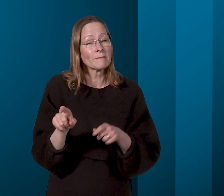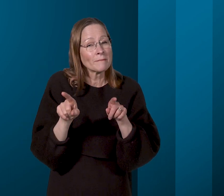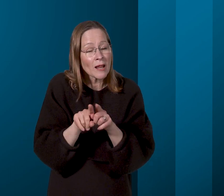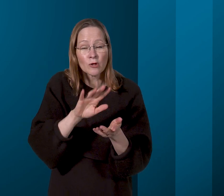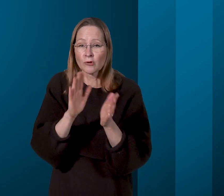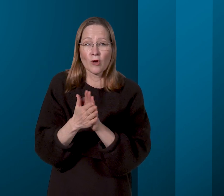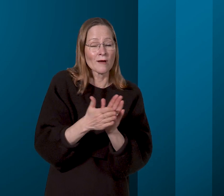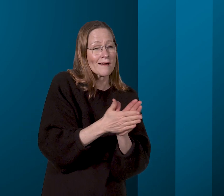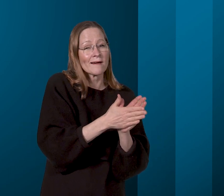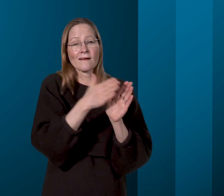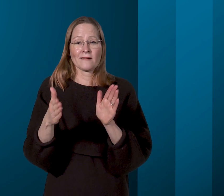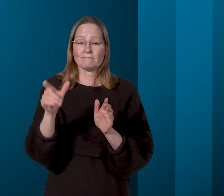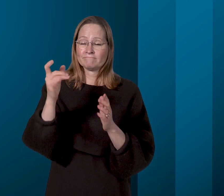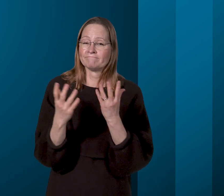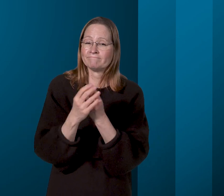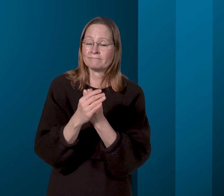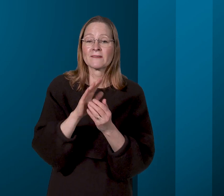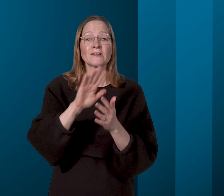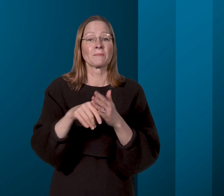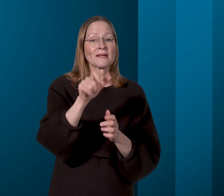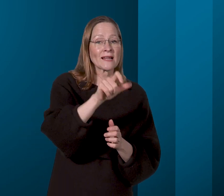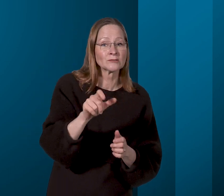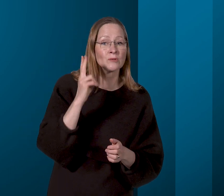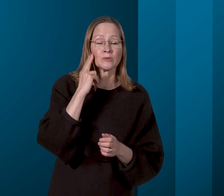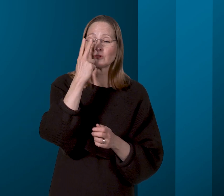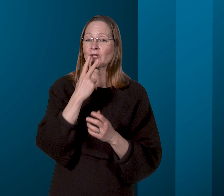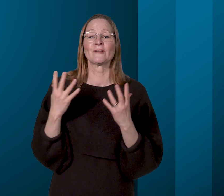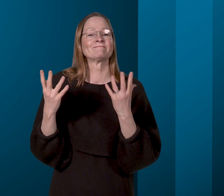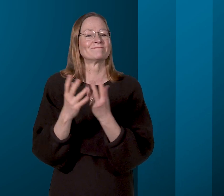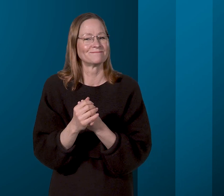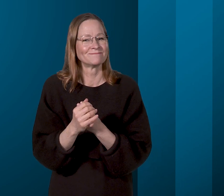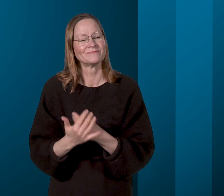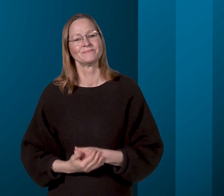ja melkein koko tämän ajan viittomakielisten ja kuurosokeiden kanssa.